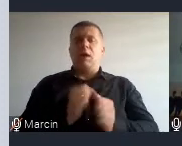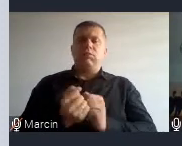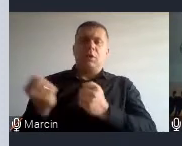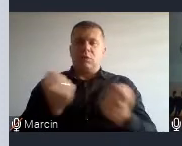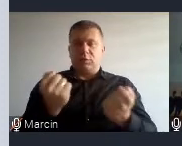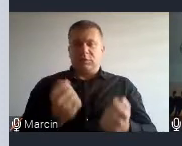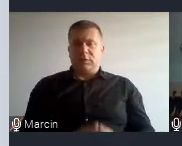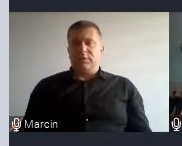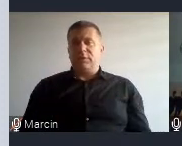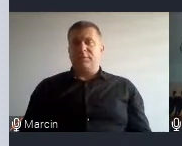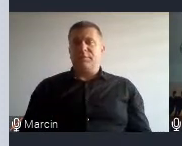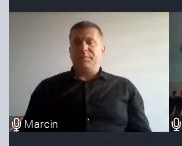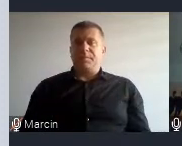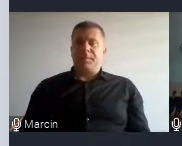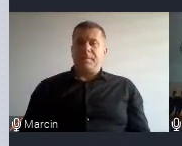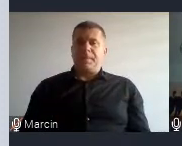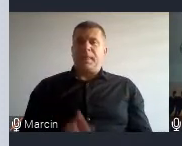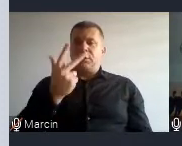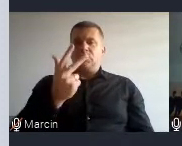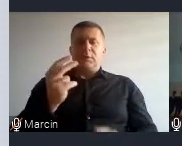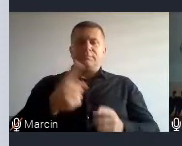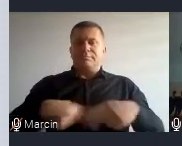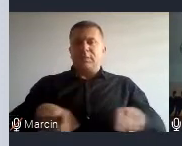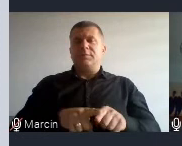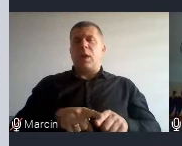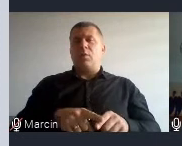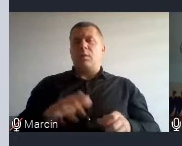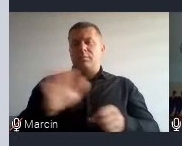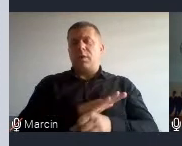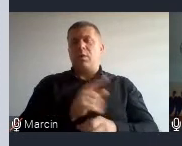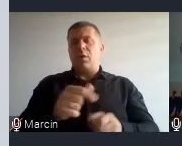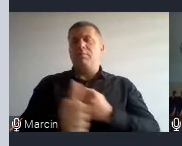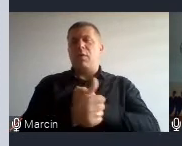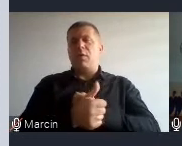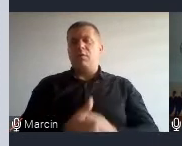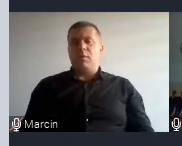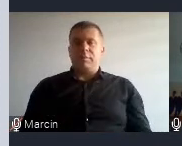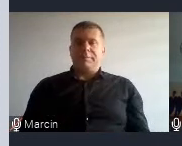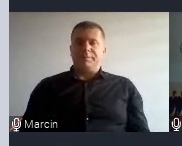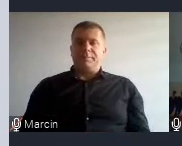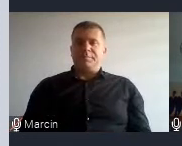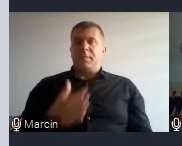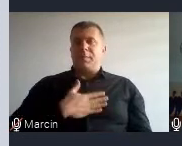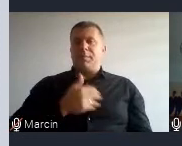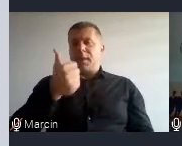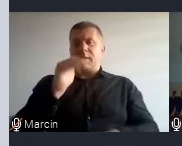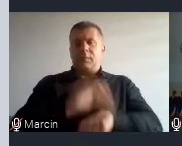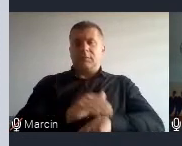Te trzy przesłanki spełnione łącznie będą powodowały, że mamy jedno zamówienie.